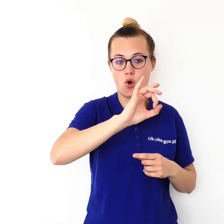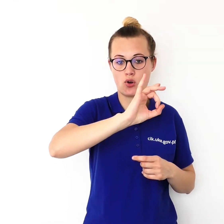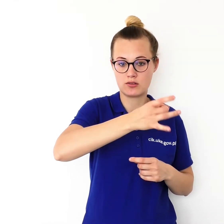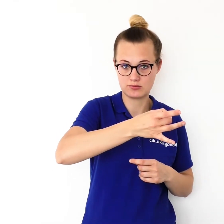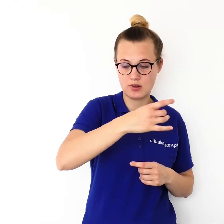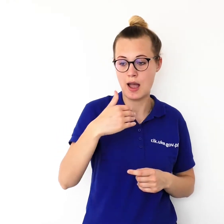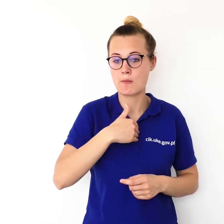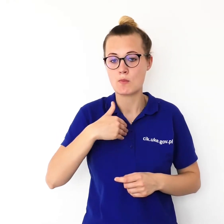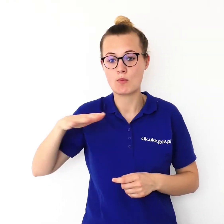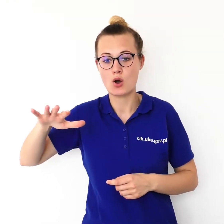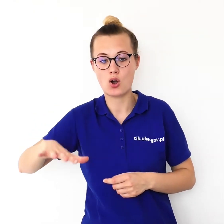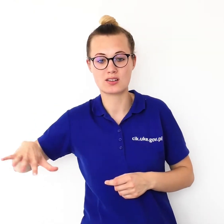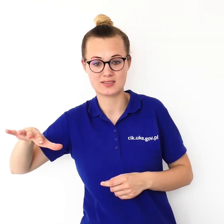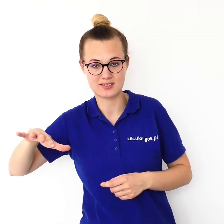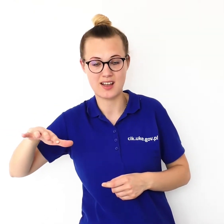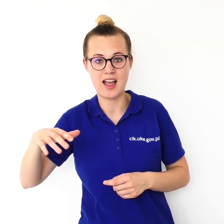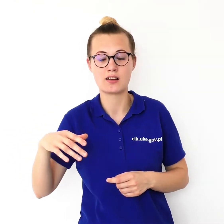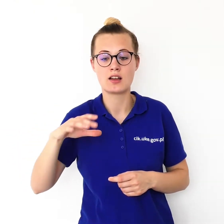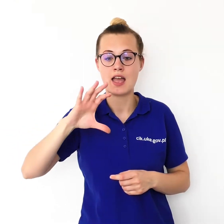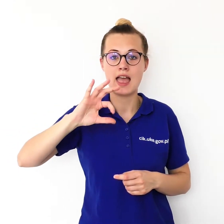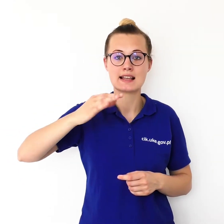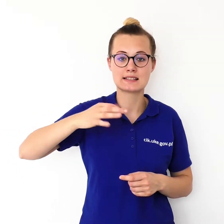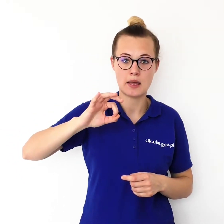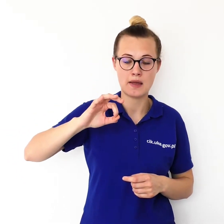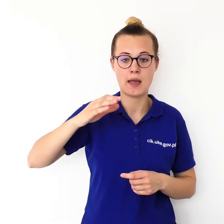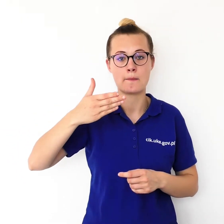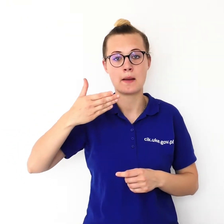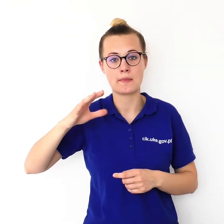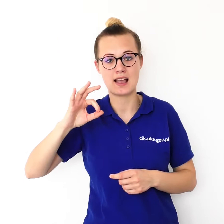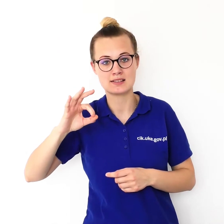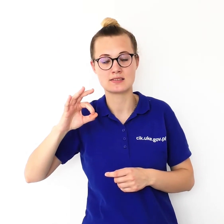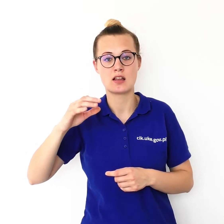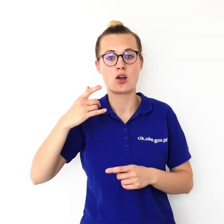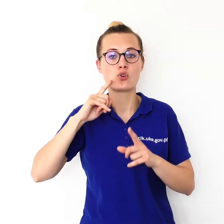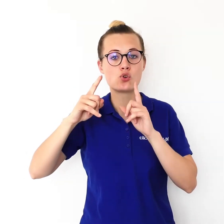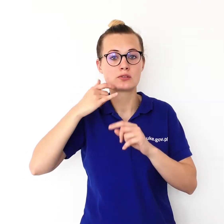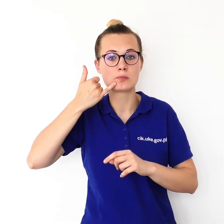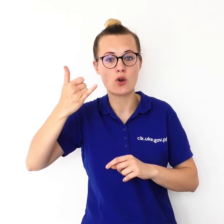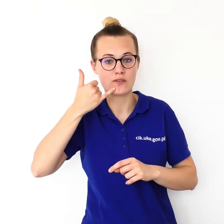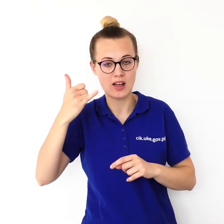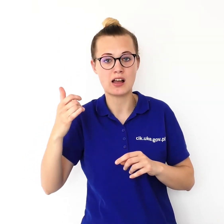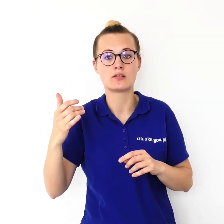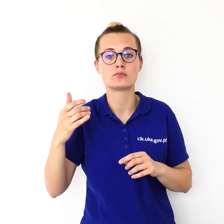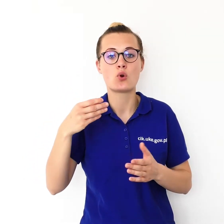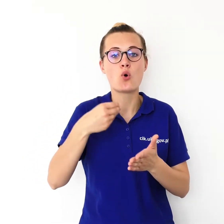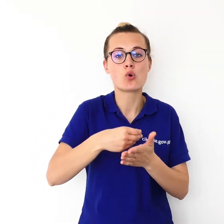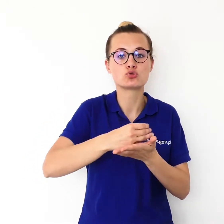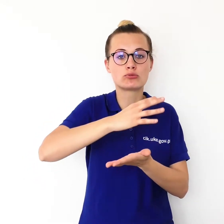odbywa się na takich samych warunkach jak w Polsce. Dostawca usług nie może więc naliczać dodatkowych opłat.